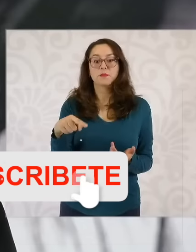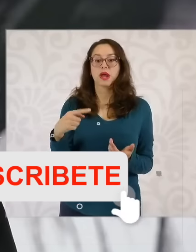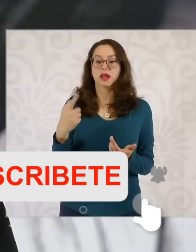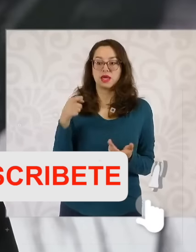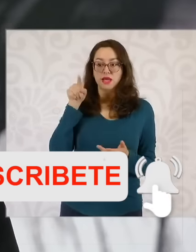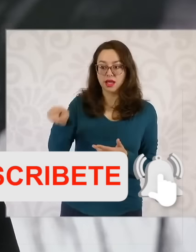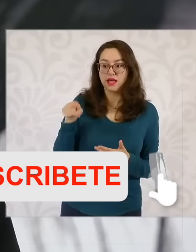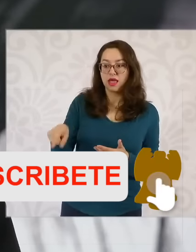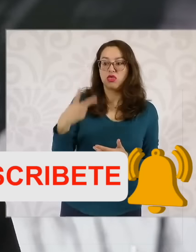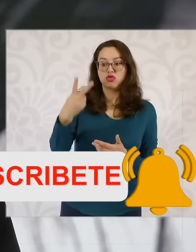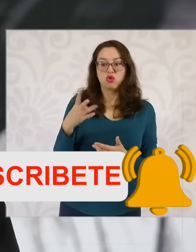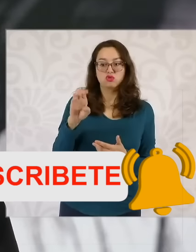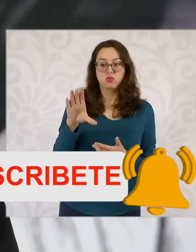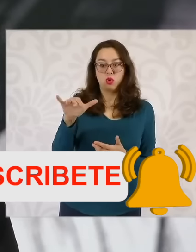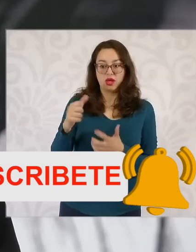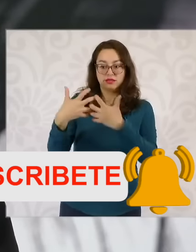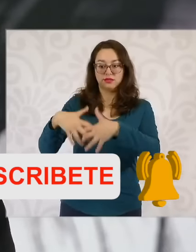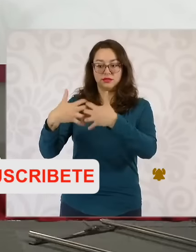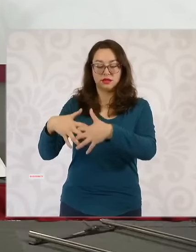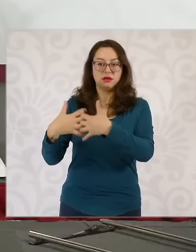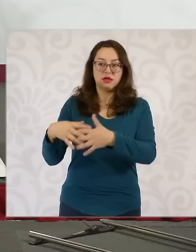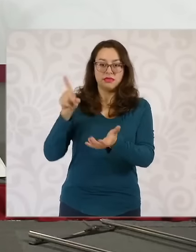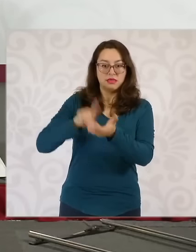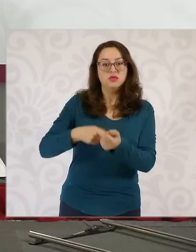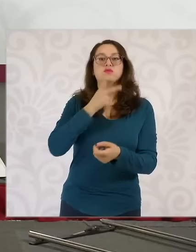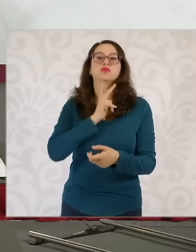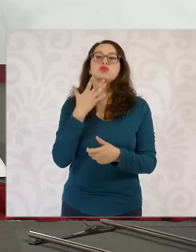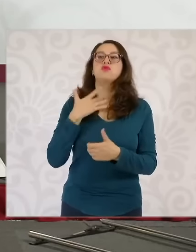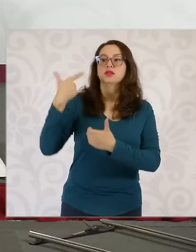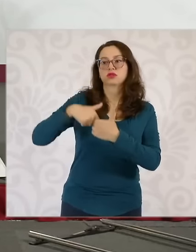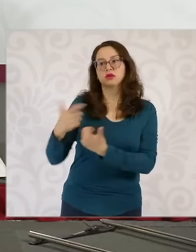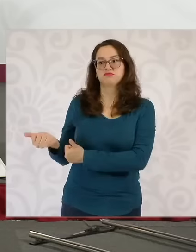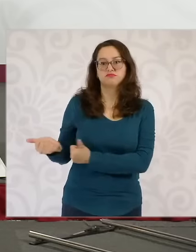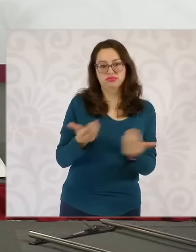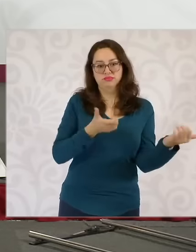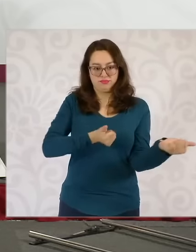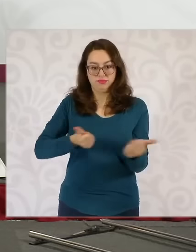que producirá la la refinería asimismo se van a presentar los avances de los polos de desarrollo